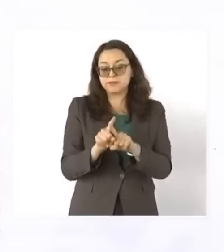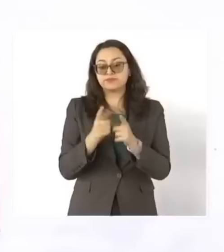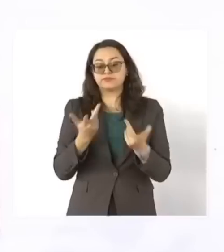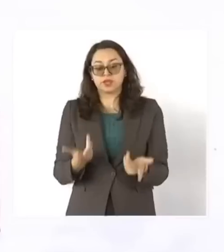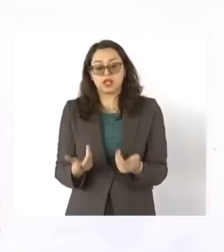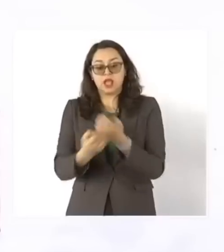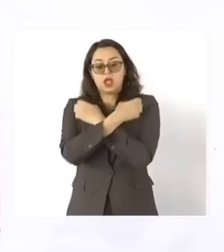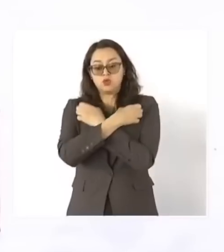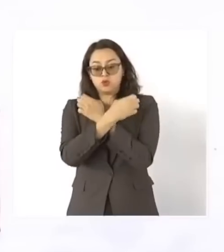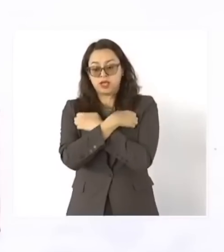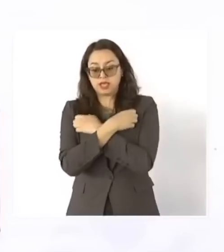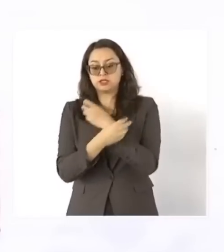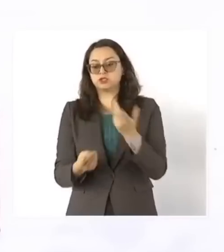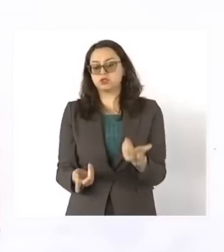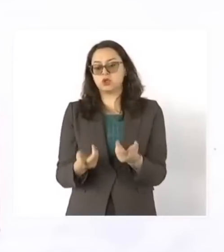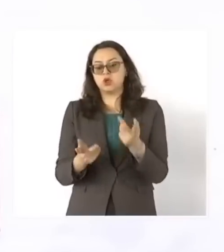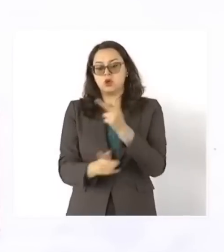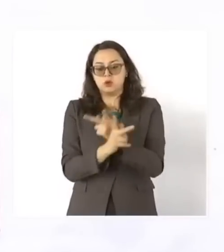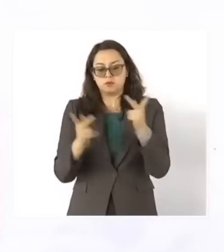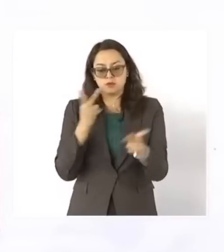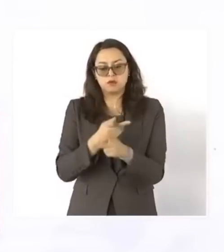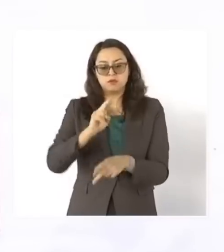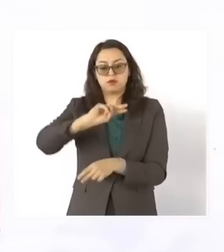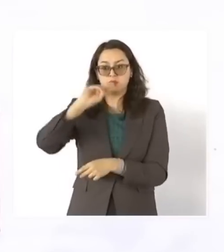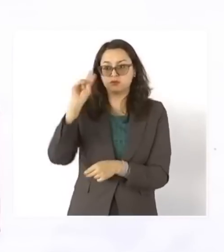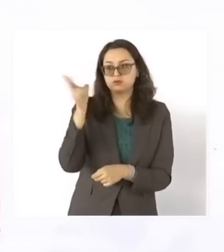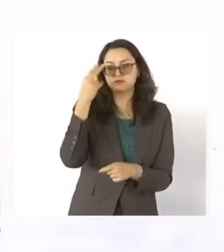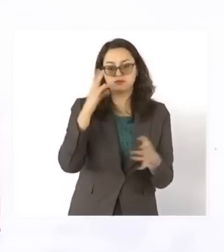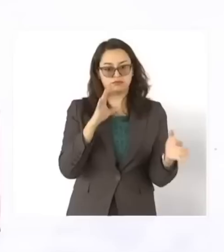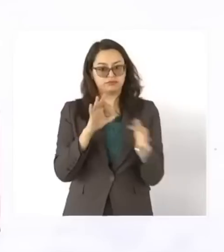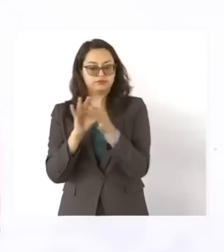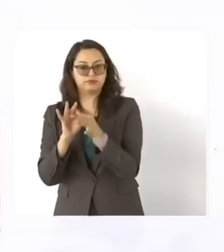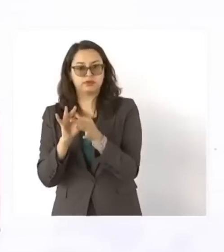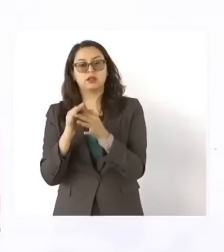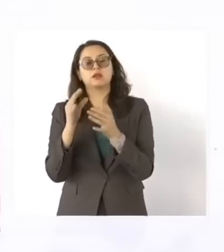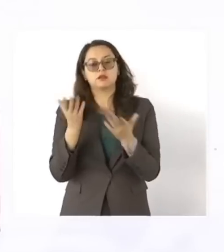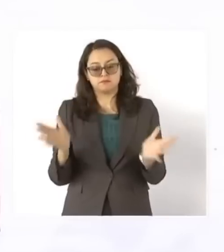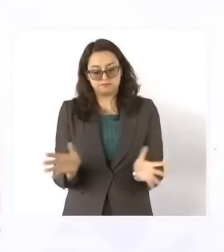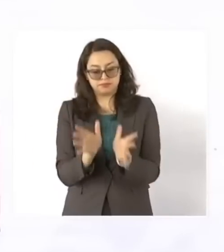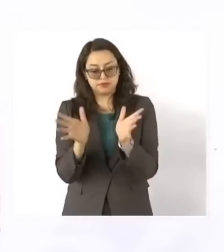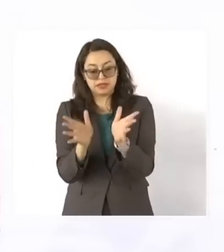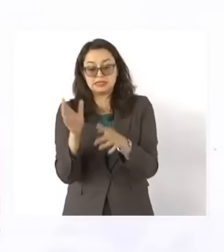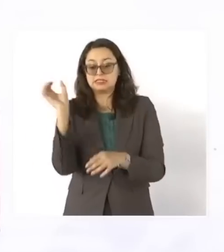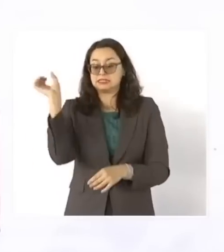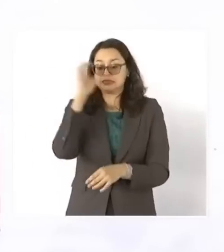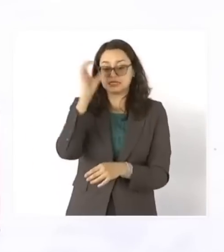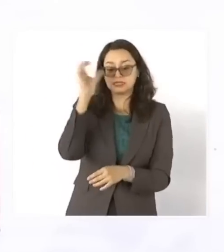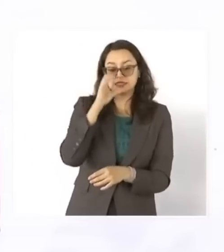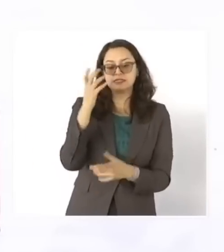vínculo con el plan de desarrollo fortalecer el desarrollo científico tecnológico y la innovación